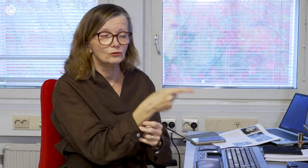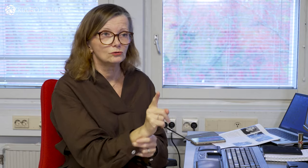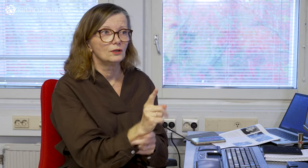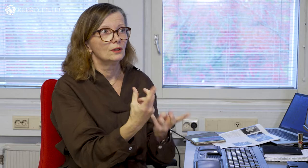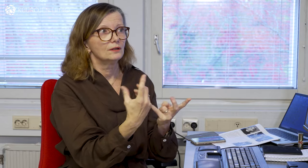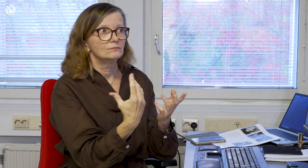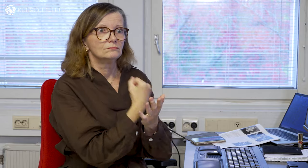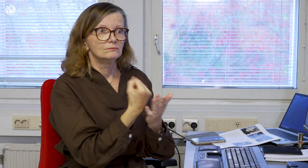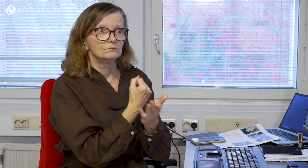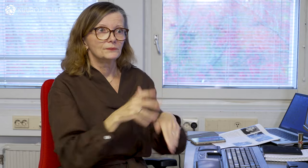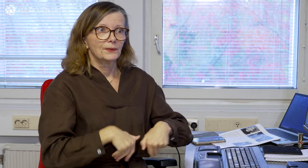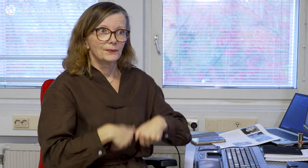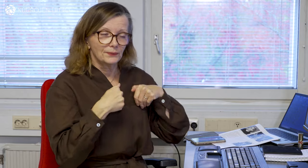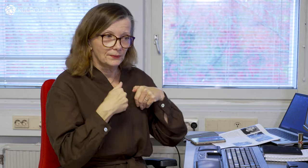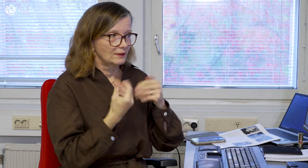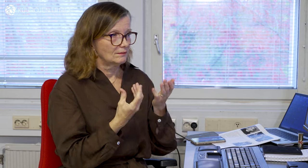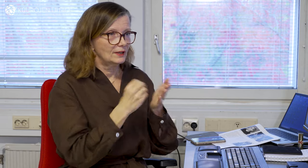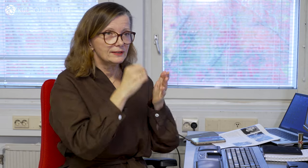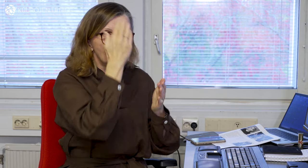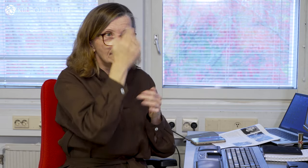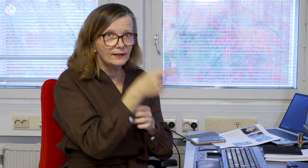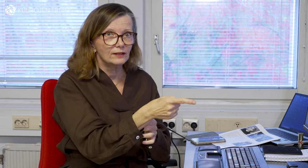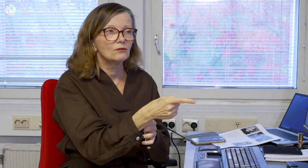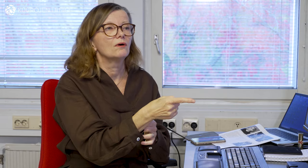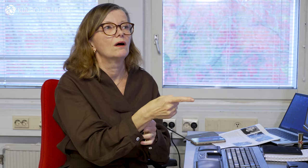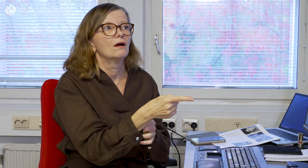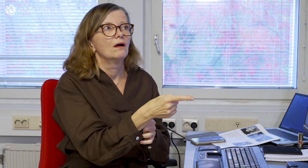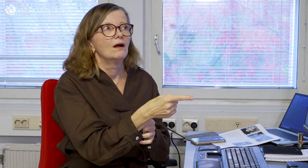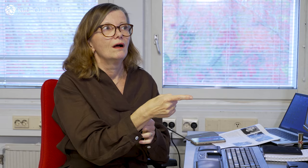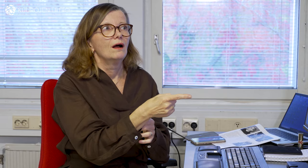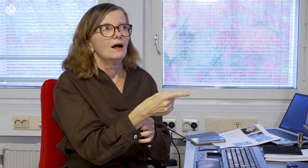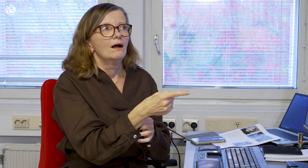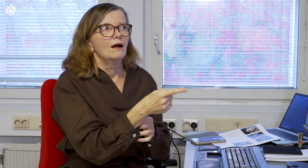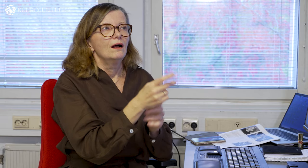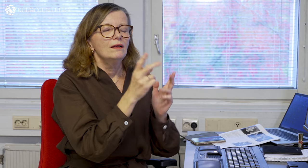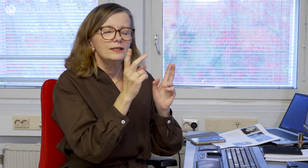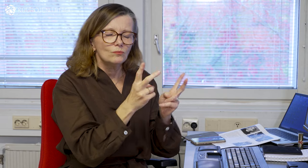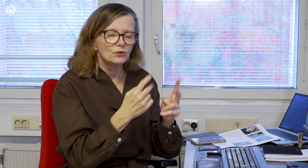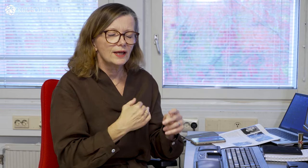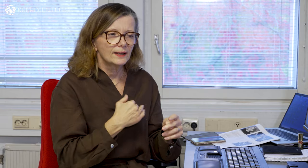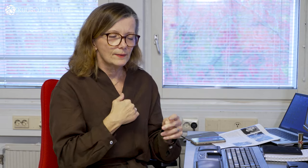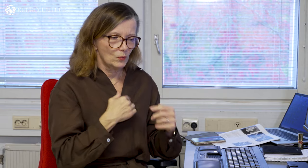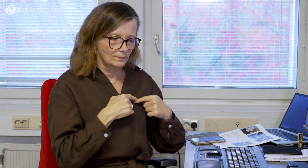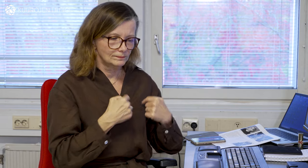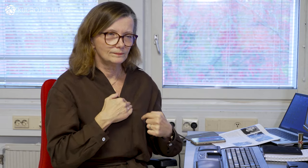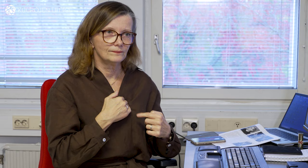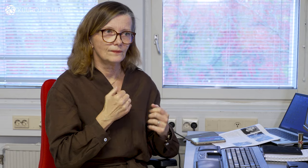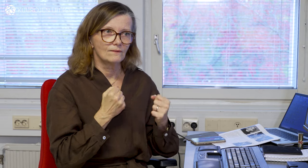On ollut mukava saada lisätietoa jostain aiheesta. Minulle on jäänyt erityisen vahvasti mieleen -